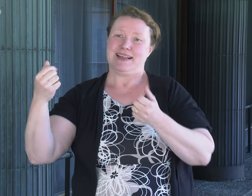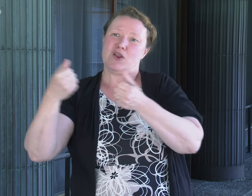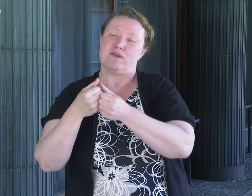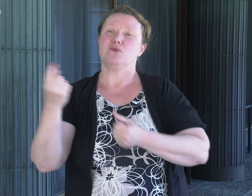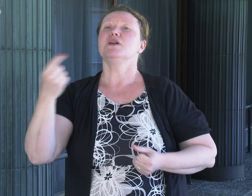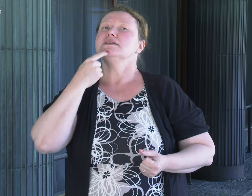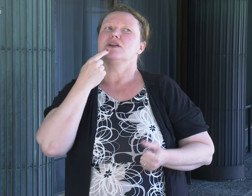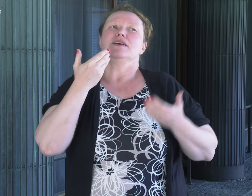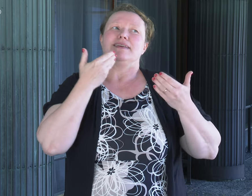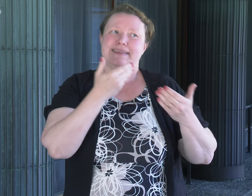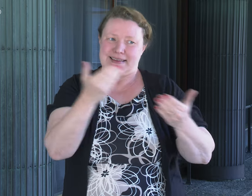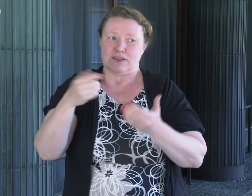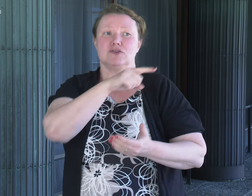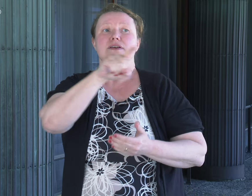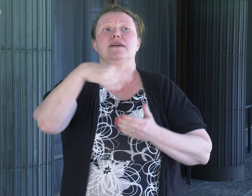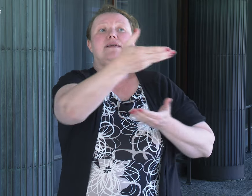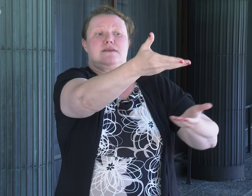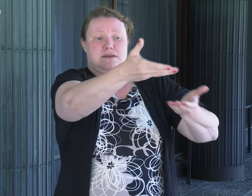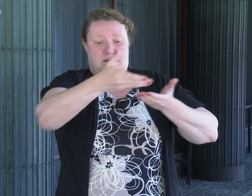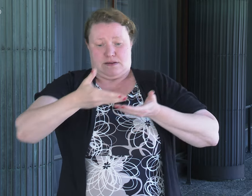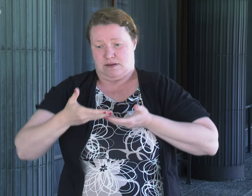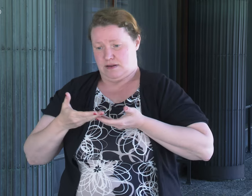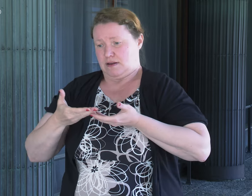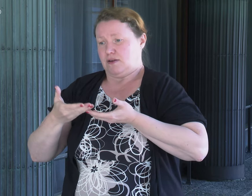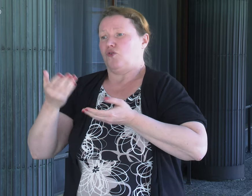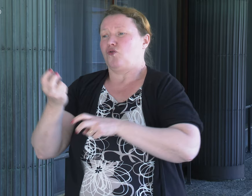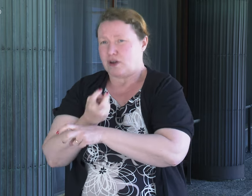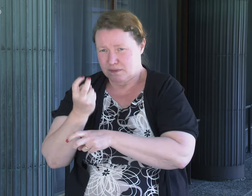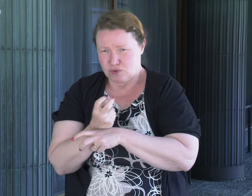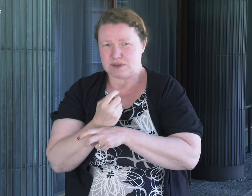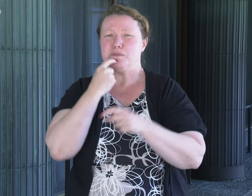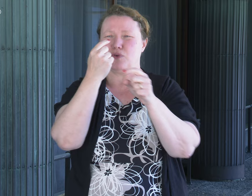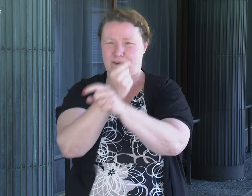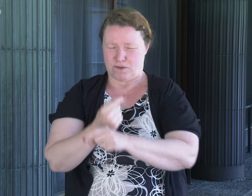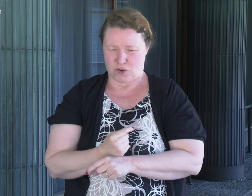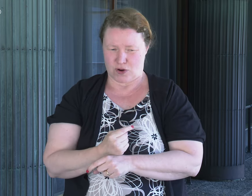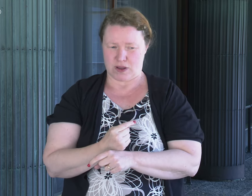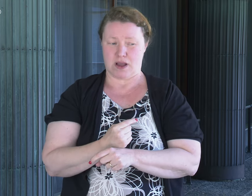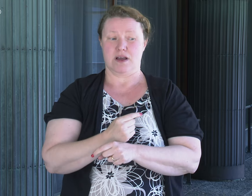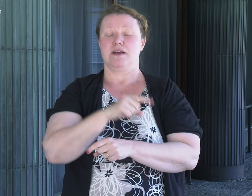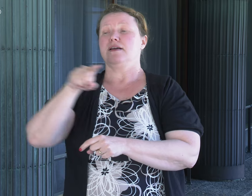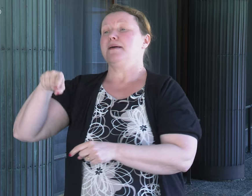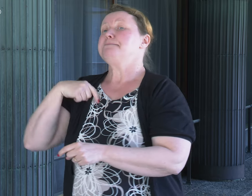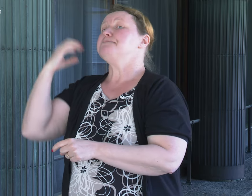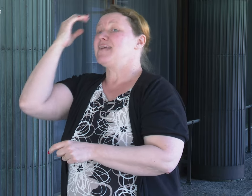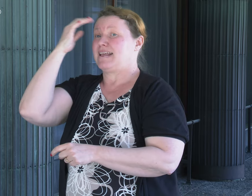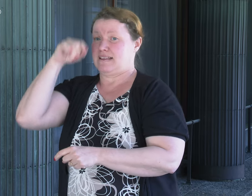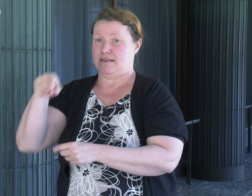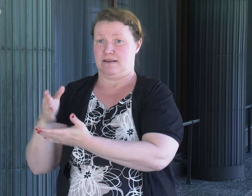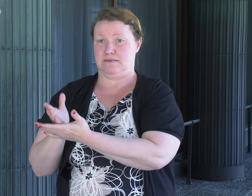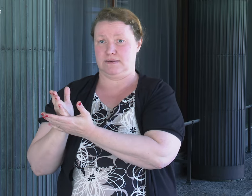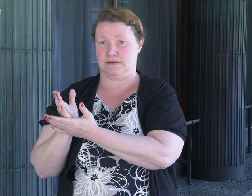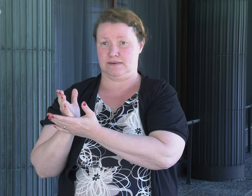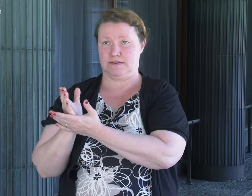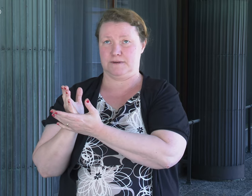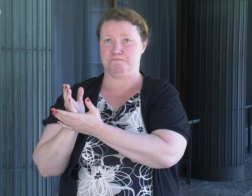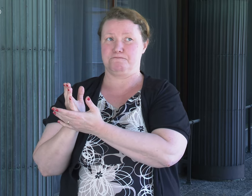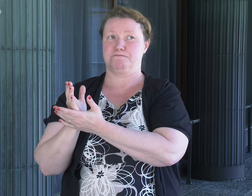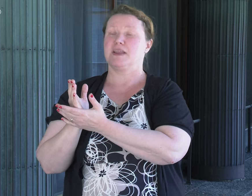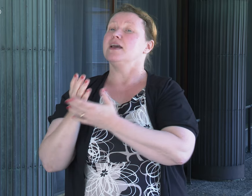Kela kiitti kokemuksista ja puheenvuoroista ja sanoi miettivänsä asiaa.